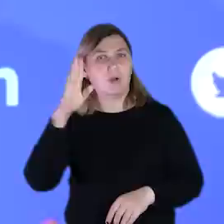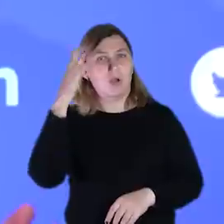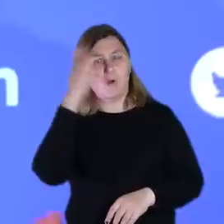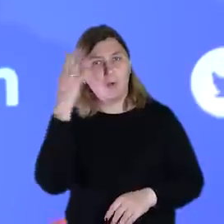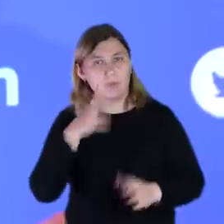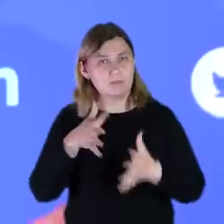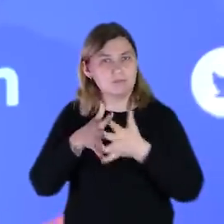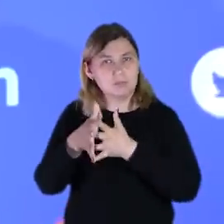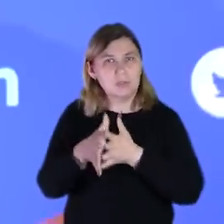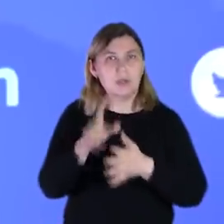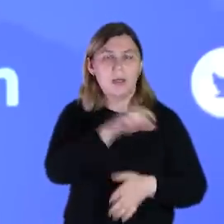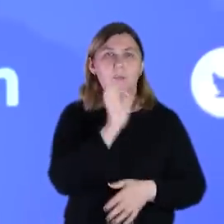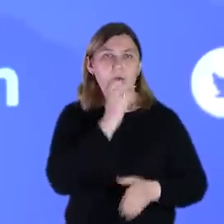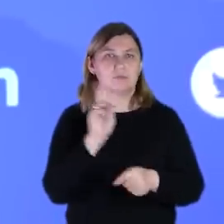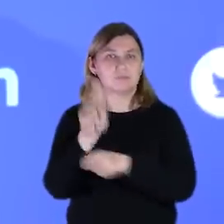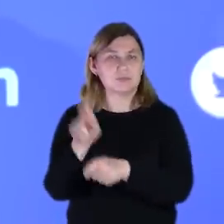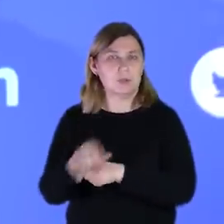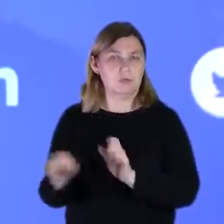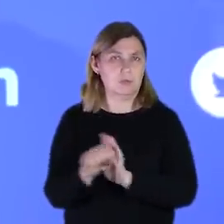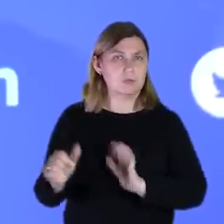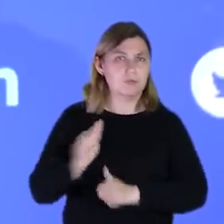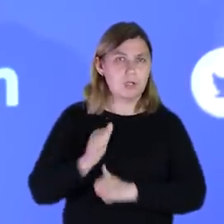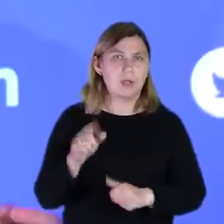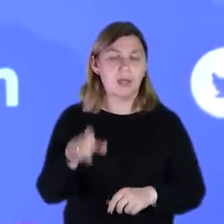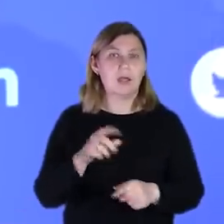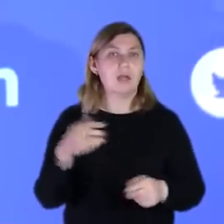Chociażby w postaci poborowych do armii. Ale trzeba podkreślić, że właśnie na bazie tych